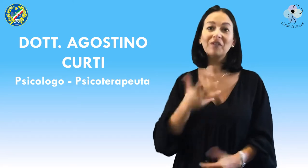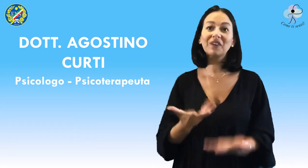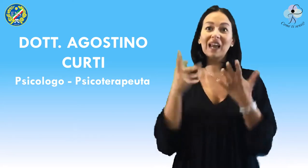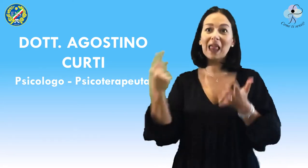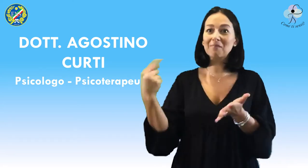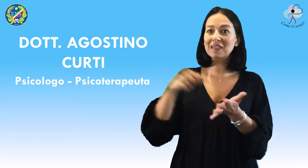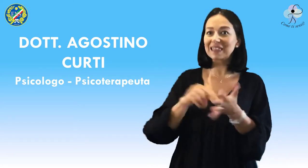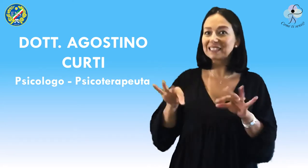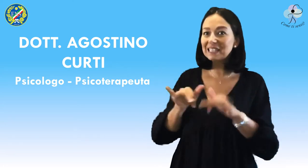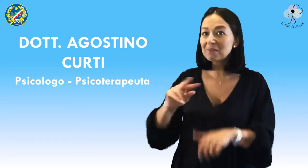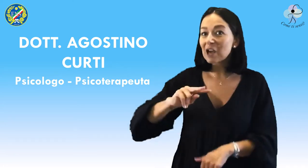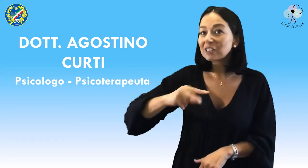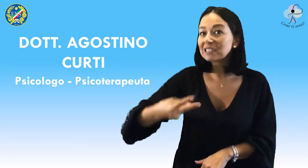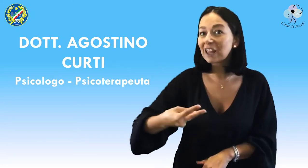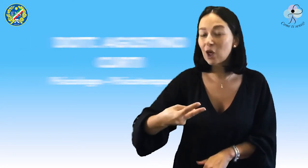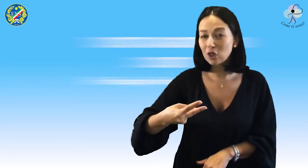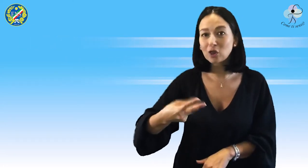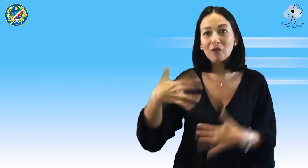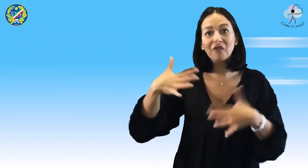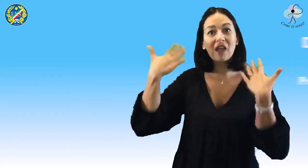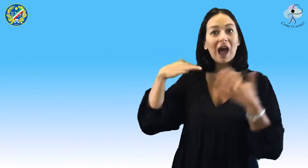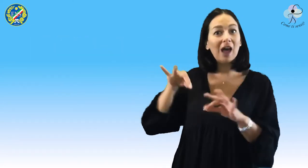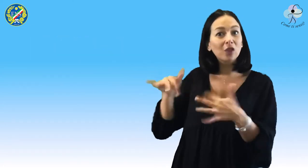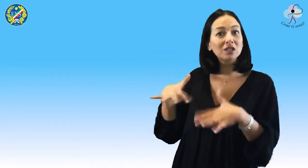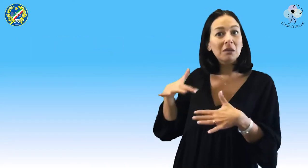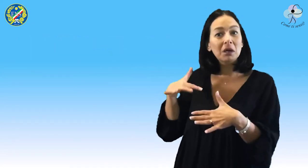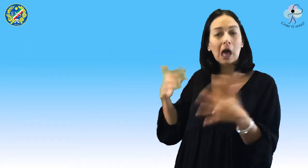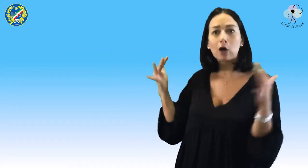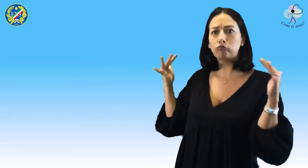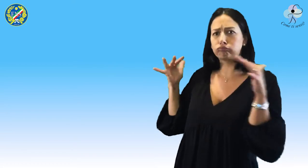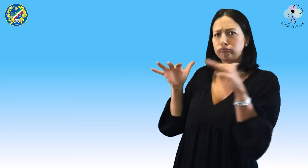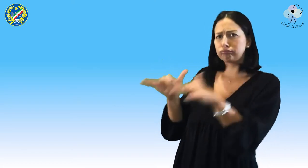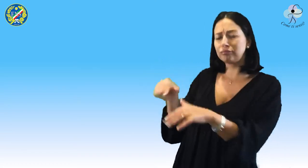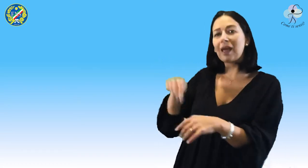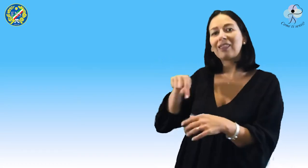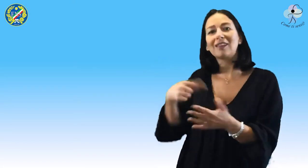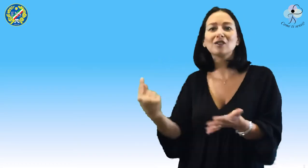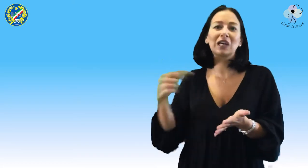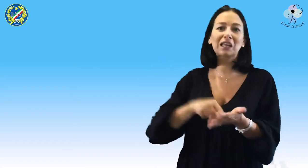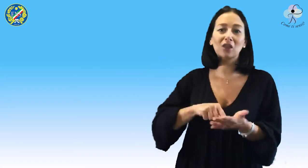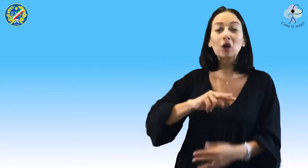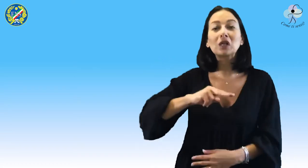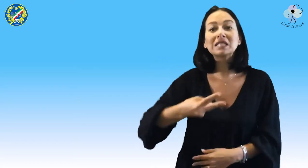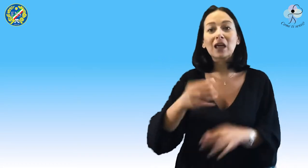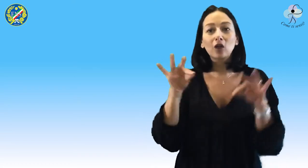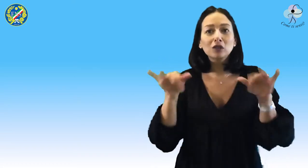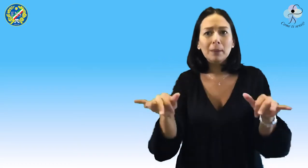Nel suo primo seminario hanno partecipato tante persone, adesso è tornato per il secondo seminario.